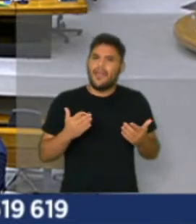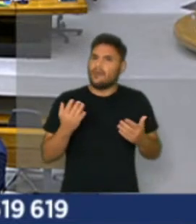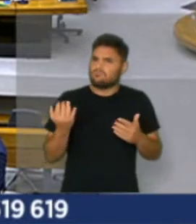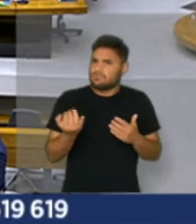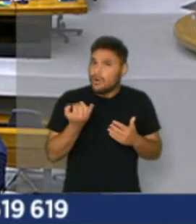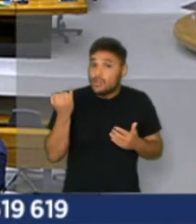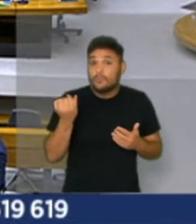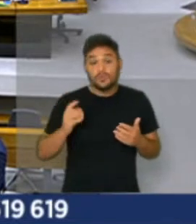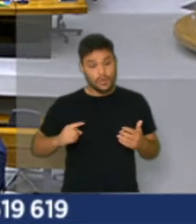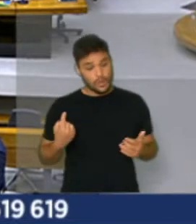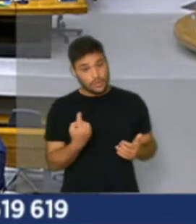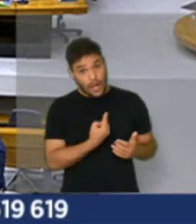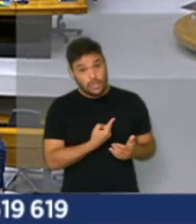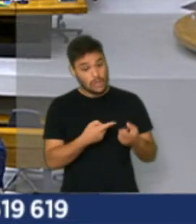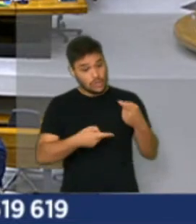ESSE DEBATE DA FORMA COMO ELE PRECISA SER FEITO. QUANDO NÓS